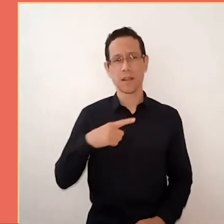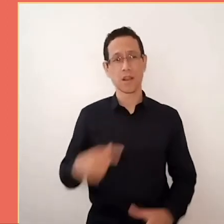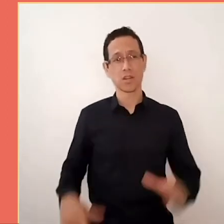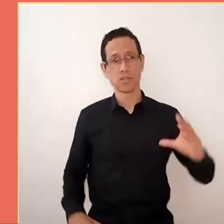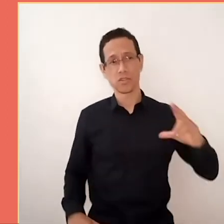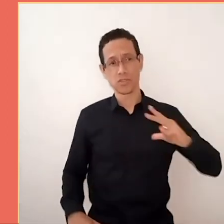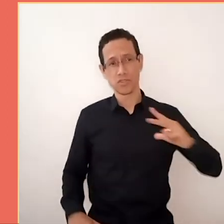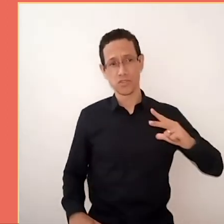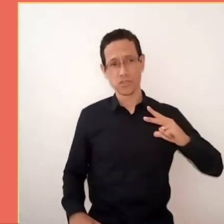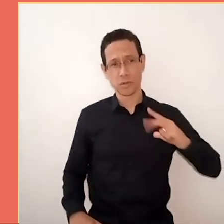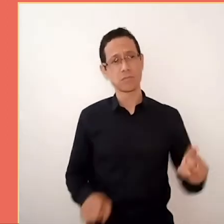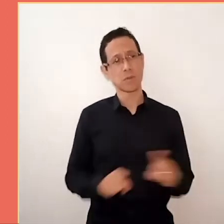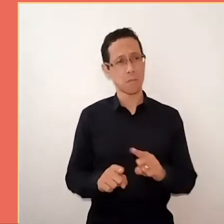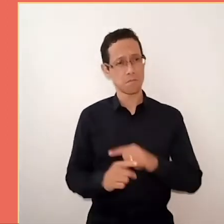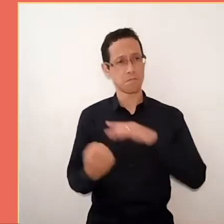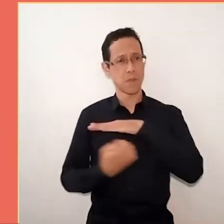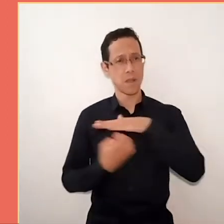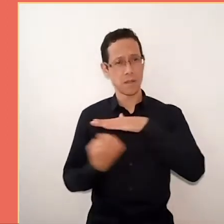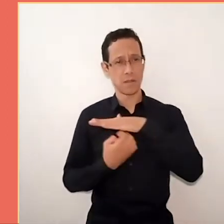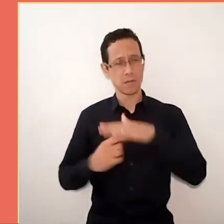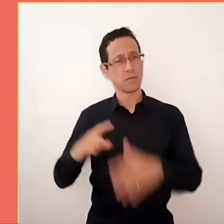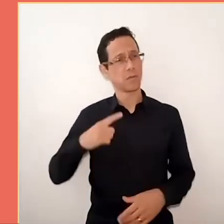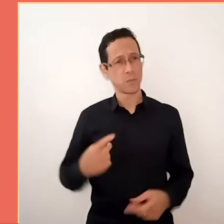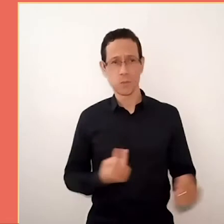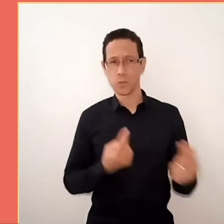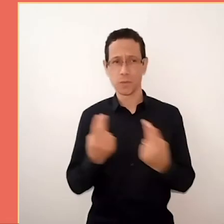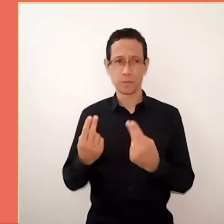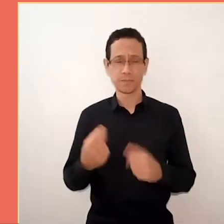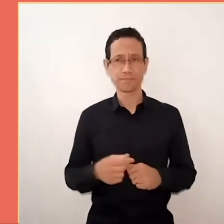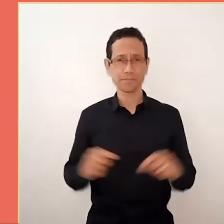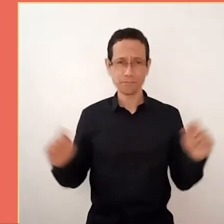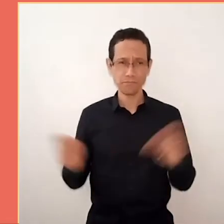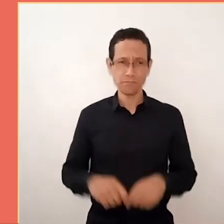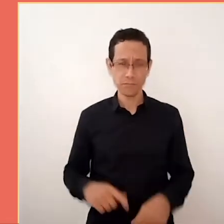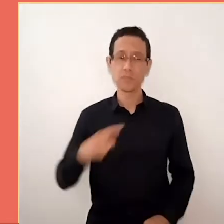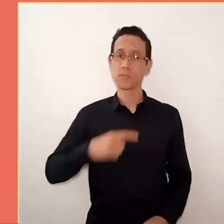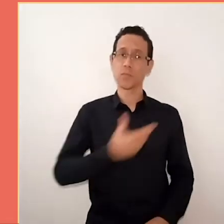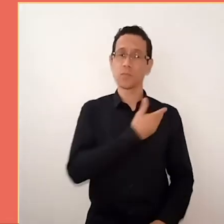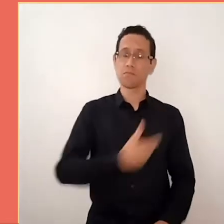só pra relativizar. Porque há excelentes escolas públicas e excelentes escolas privadas,